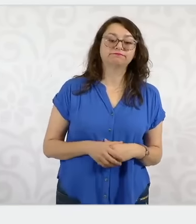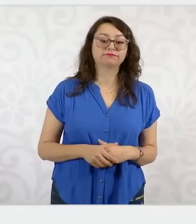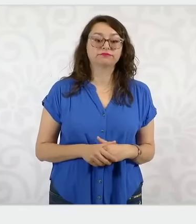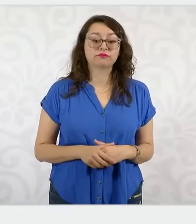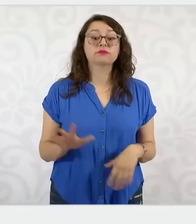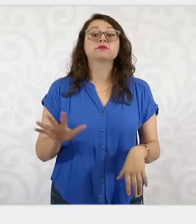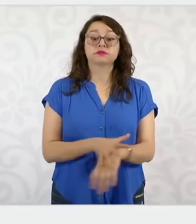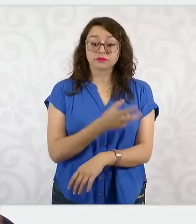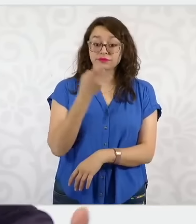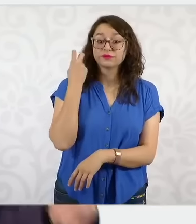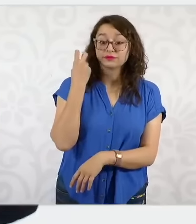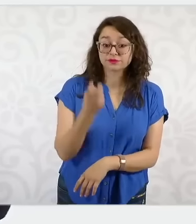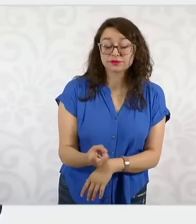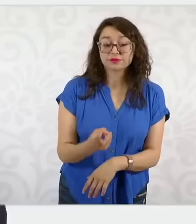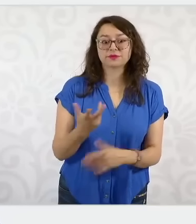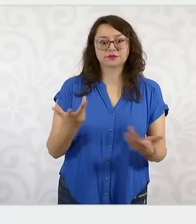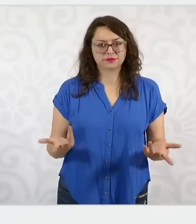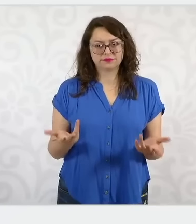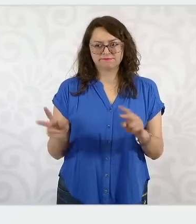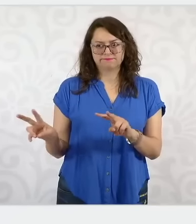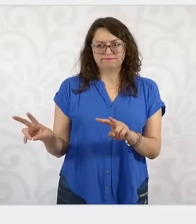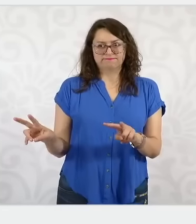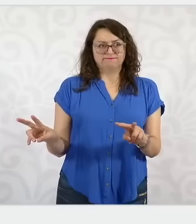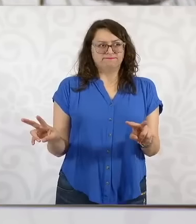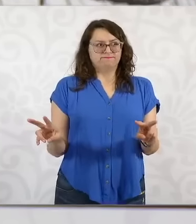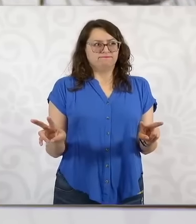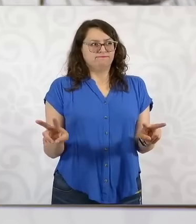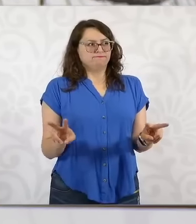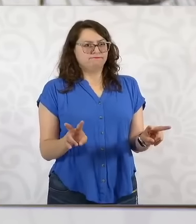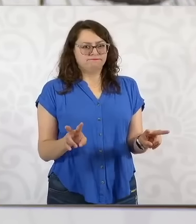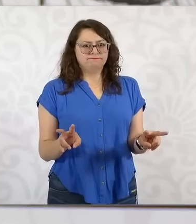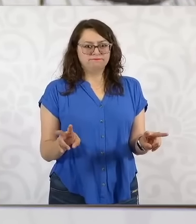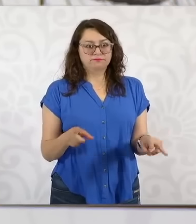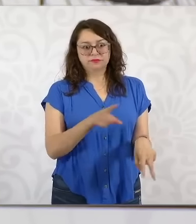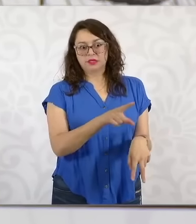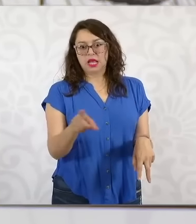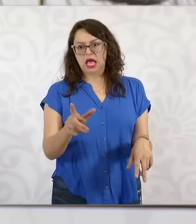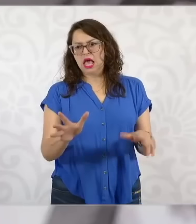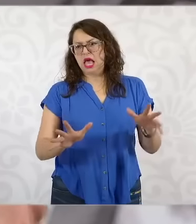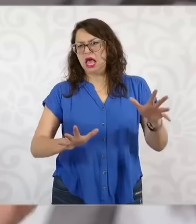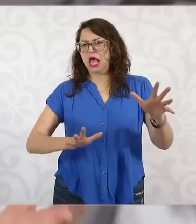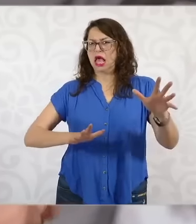Por eso cuando vemos lo que está pasando y esta crítica lo que hay que poner es las